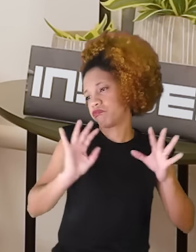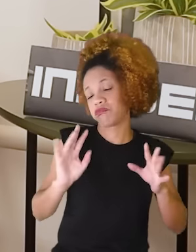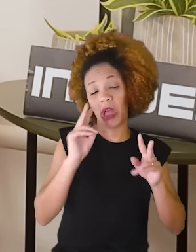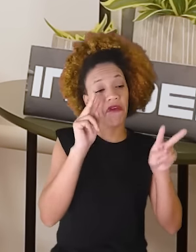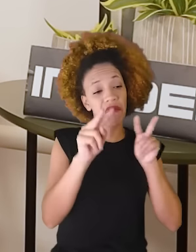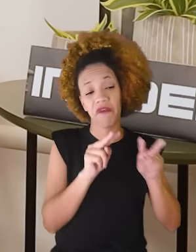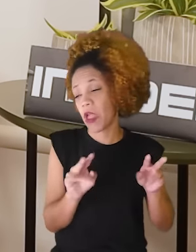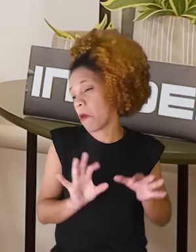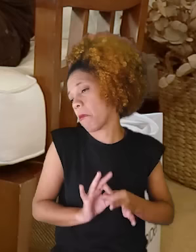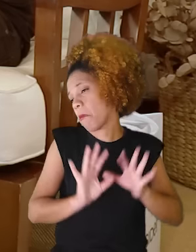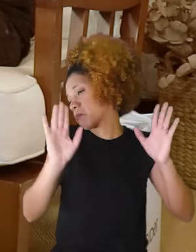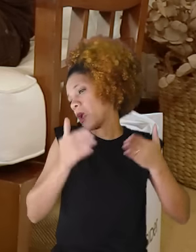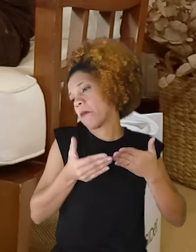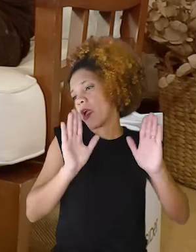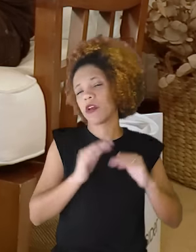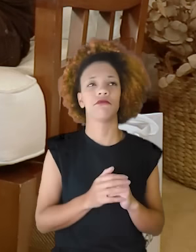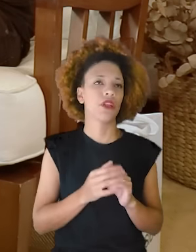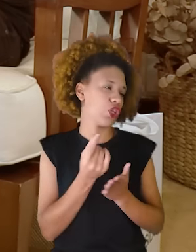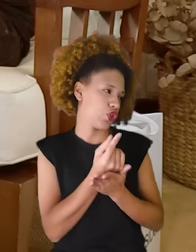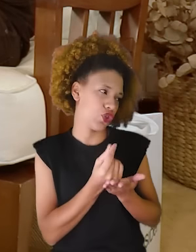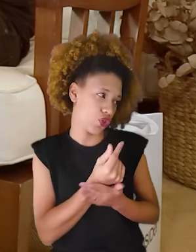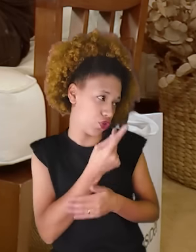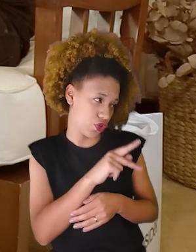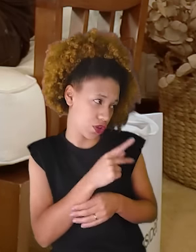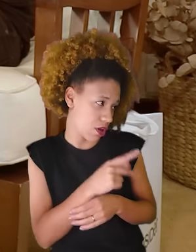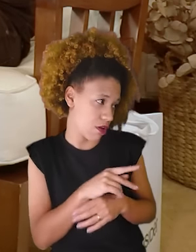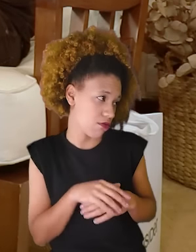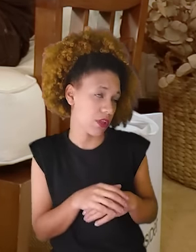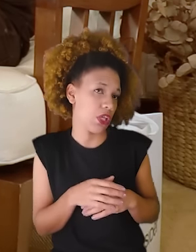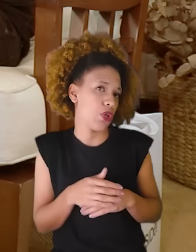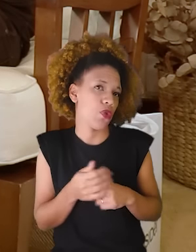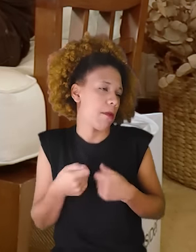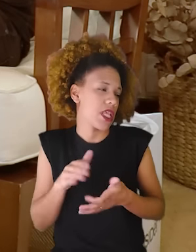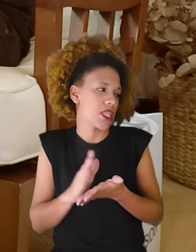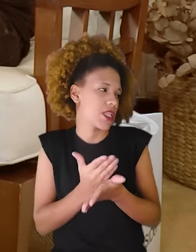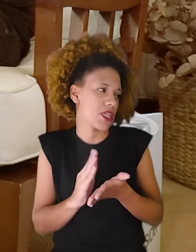quem quiser Sim sim e você ganha tua grana você é sua emissora você não divide com ninguém é ganho